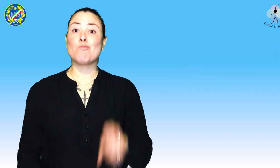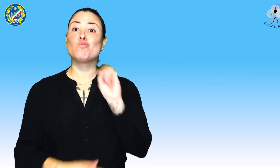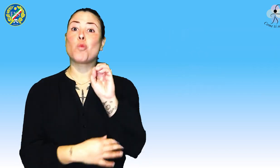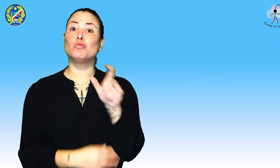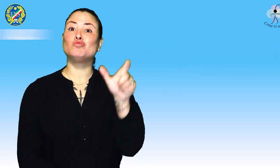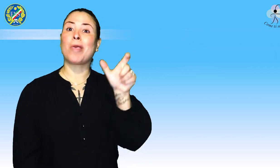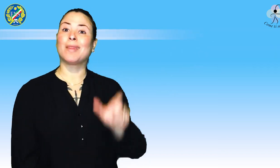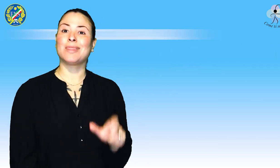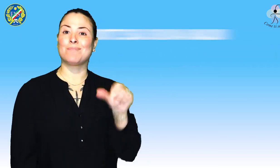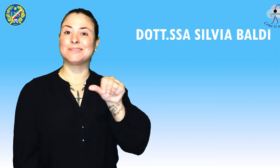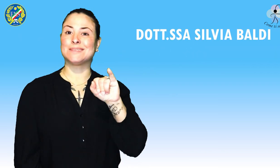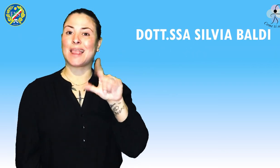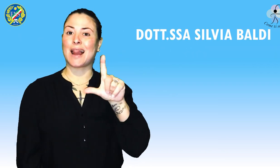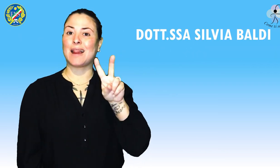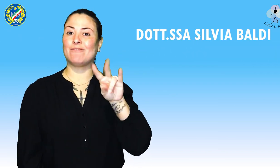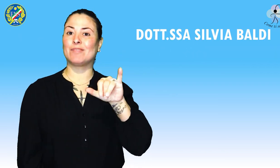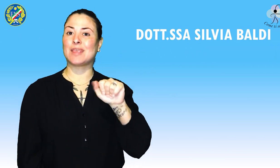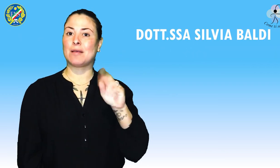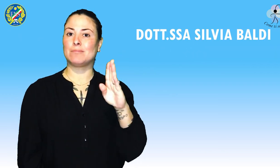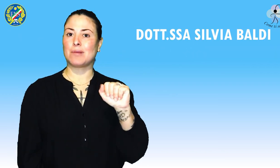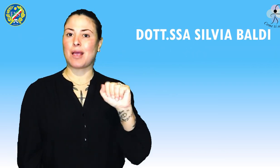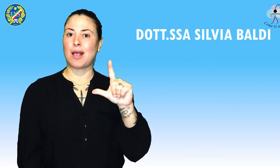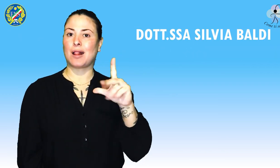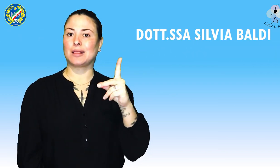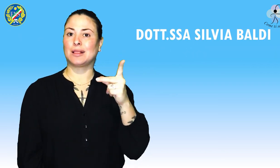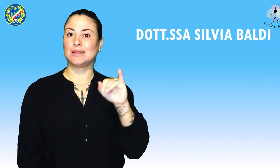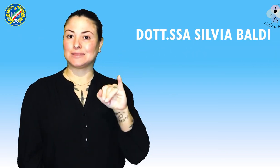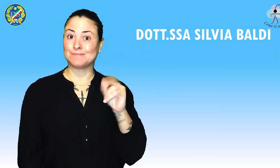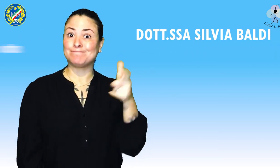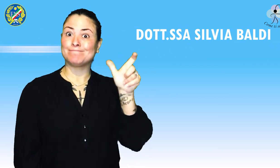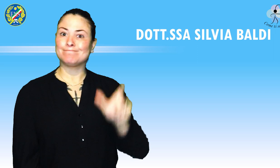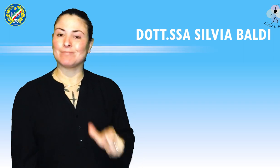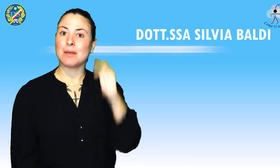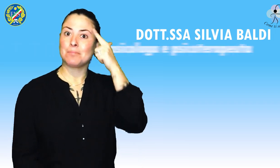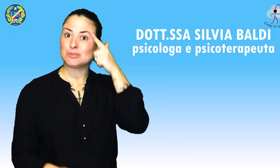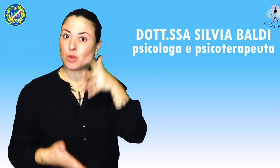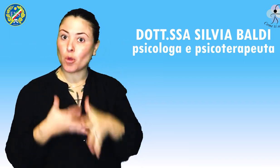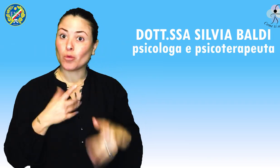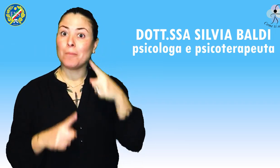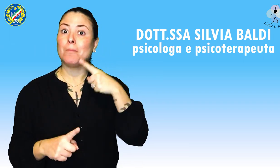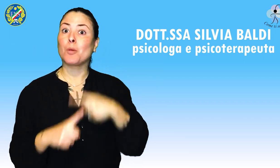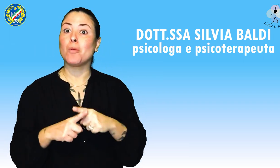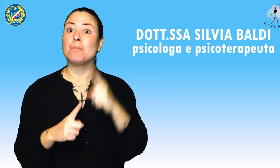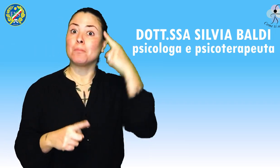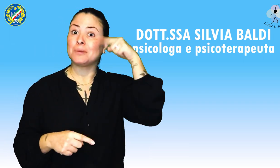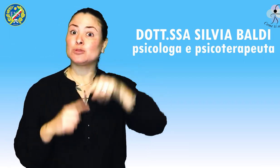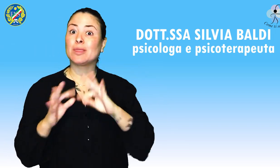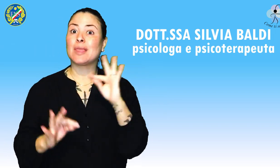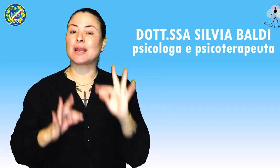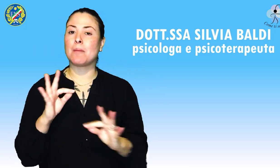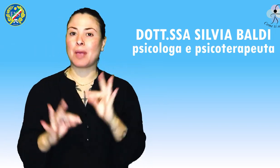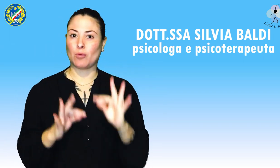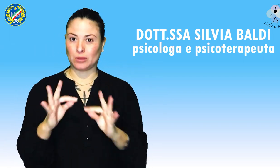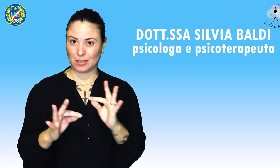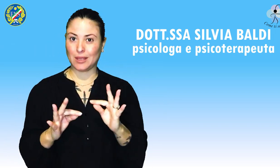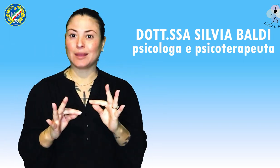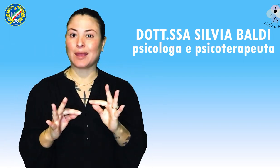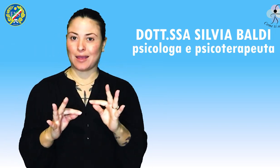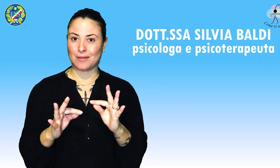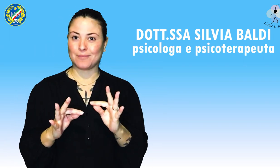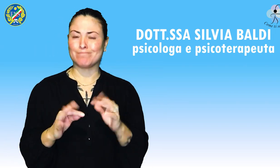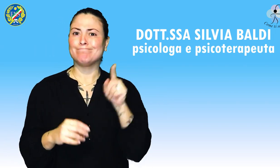La docentesarà la dott.ssaSilvia Baldi, psicologa e psicoterapeuta,